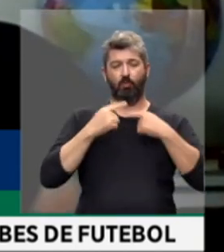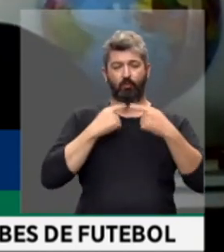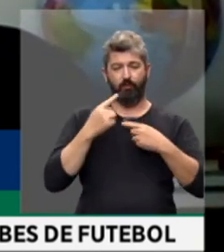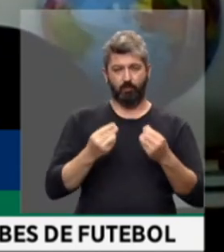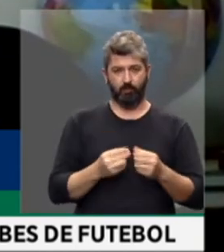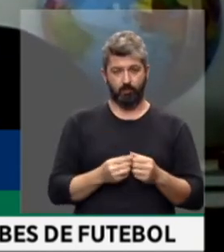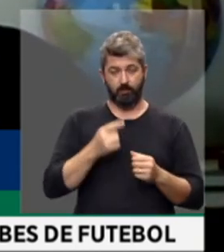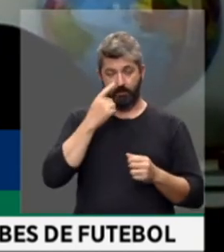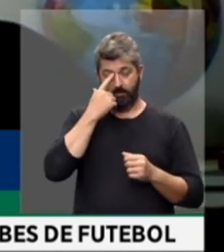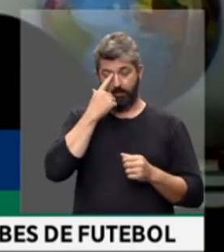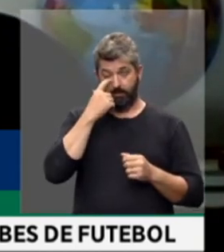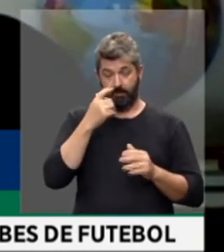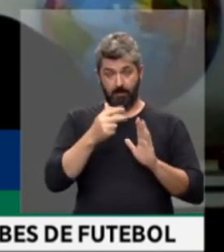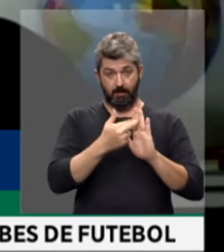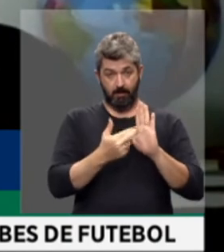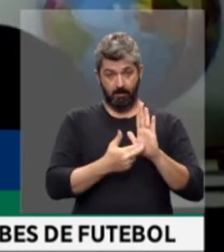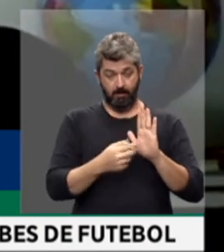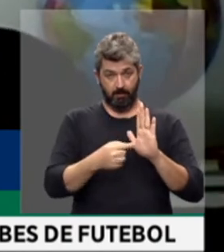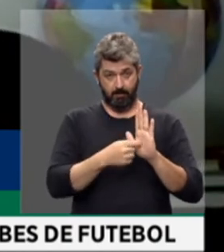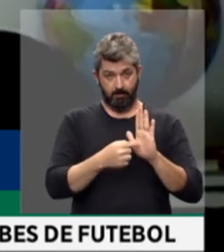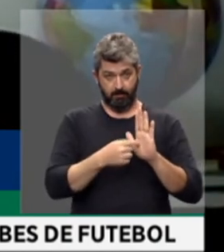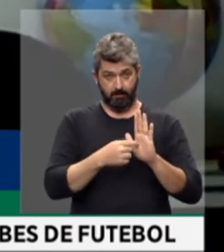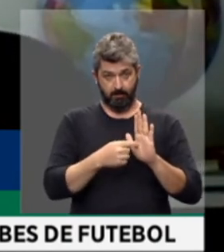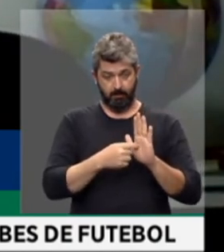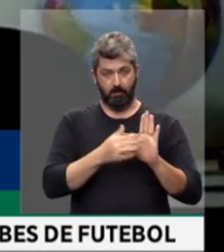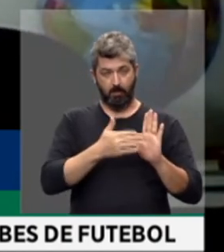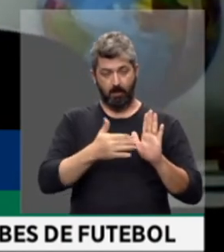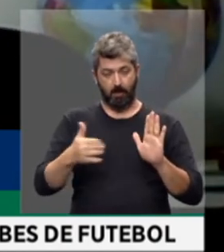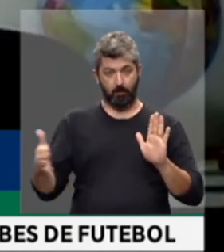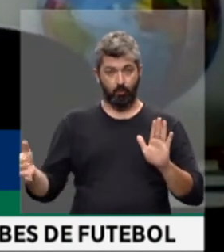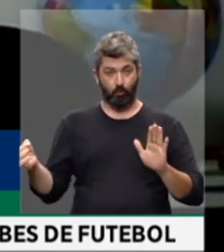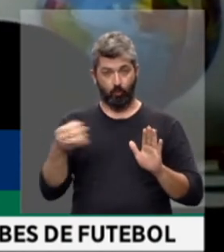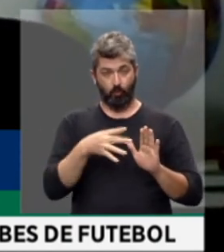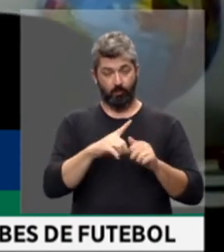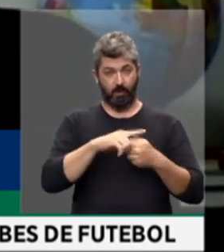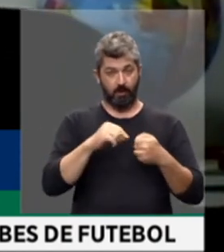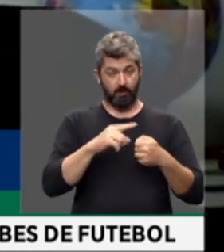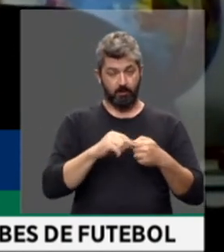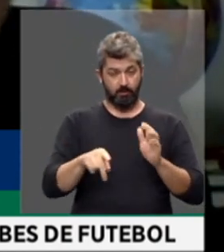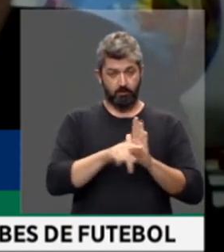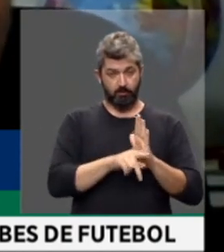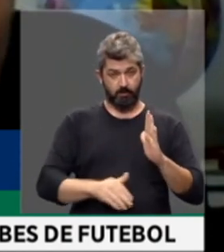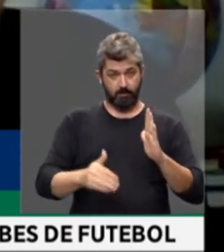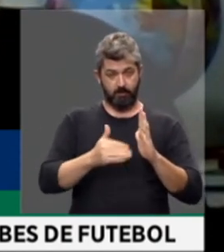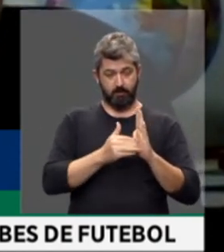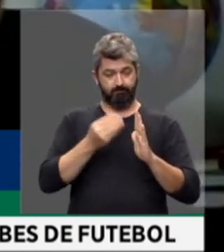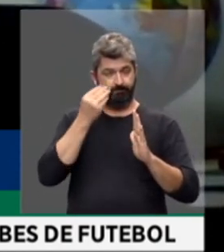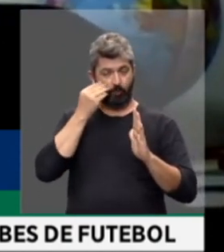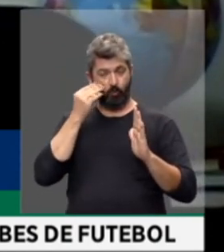CLUBES, UM CONCORDA PODE FAZER, OUTRO NÃO CONCORDA. SEMPRE GERA DÚVIDAS E INCERTEZAS MUITO GRANDES. ENTÃO A REGULAMENTAÇÃO DESTE PROCESSO DE UM NOVO